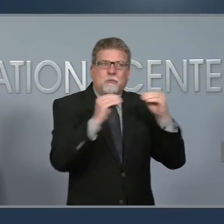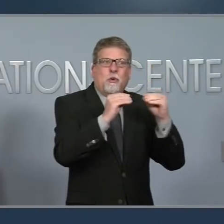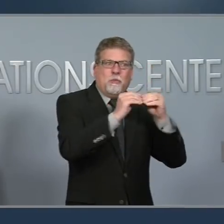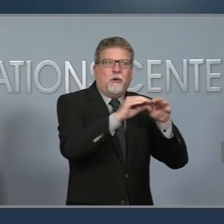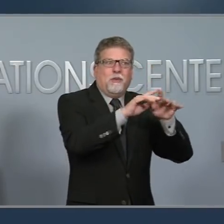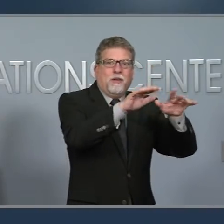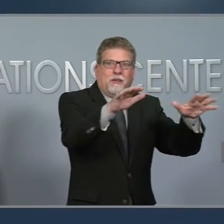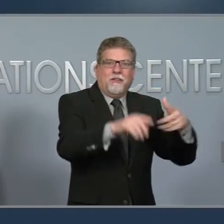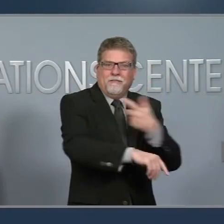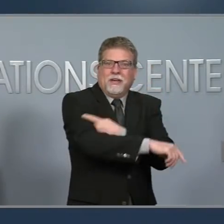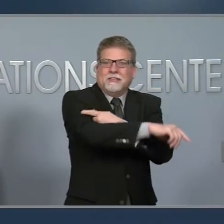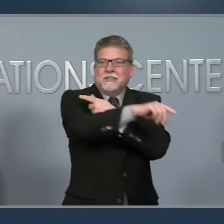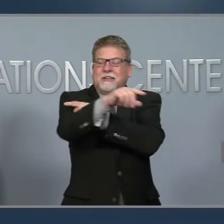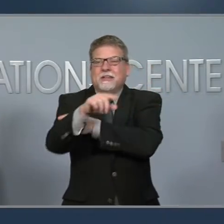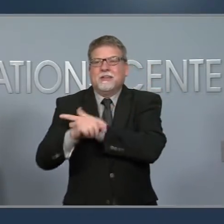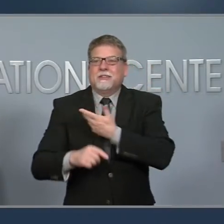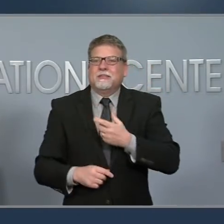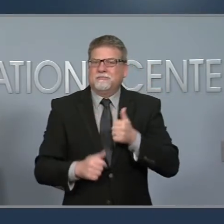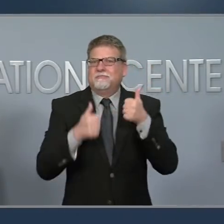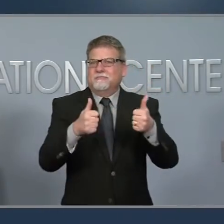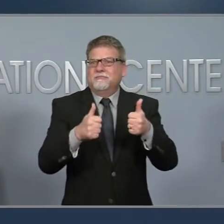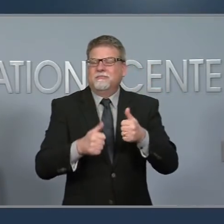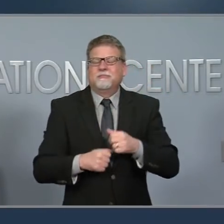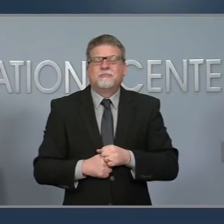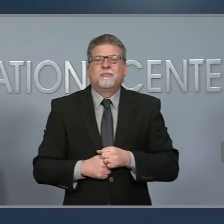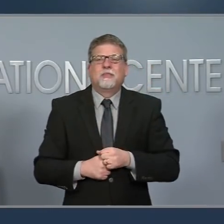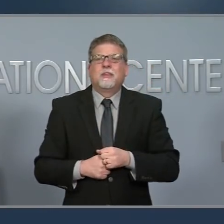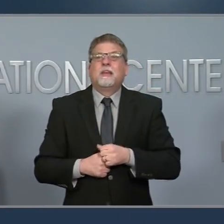los negros su hace afecta